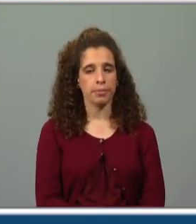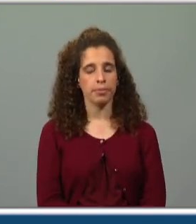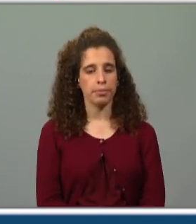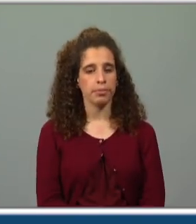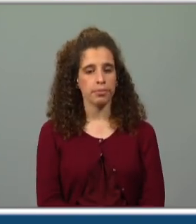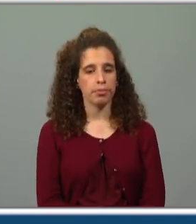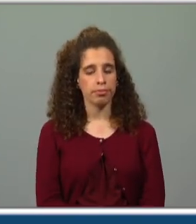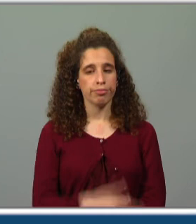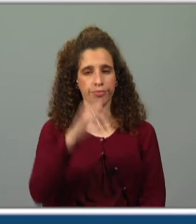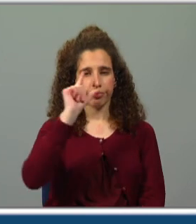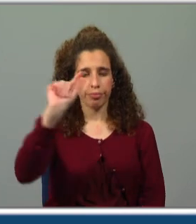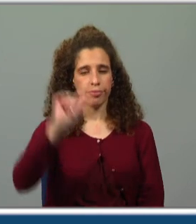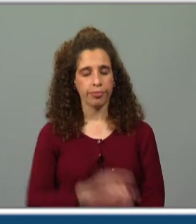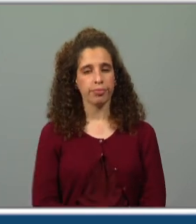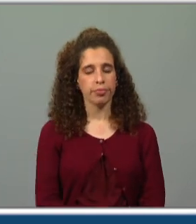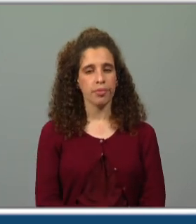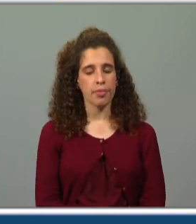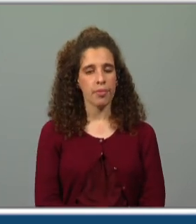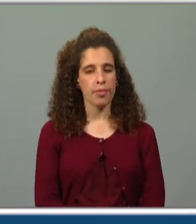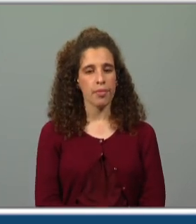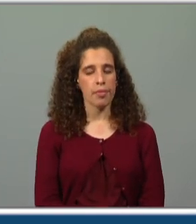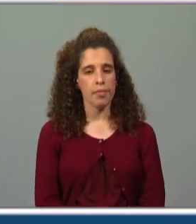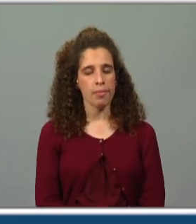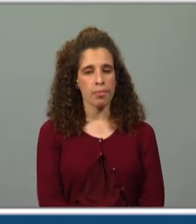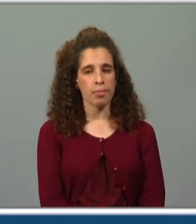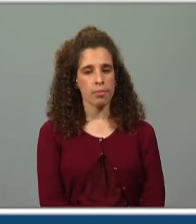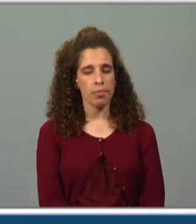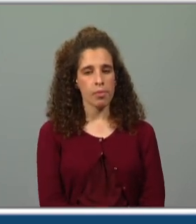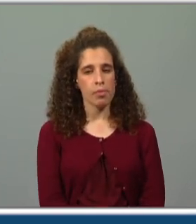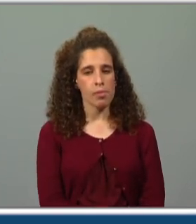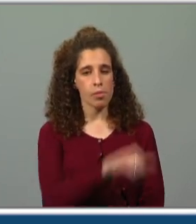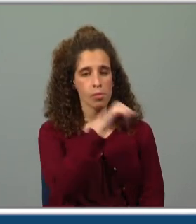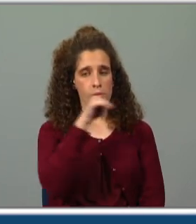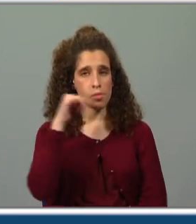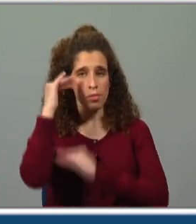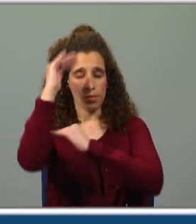e ele longe o que eu que conseguimos então observar alguns o céu azul 他遠比我得到的所以看一些藍天